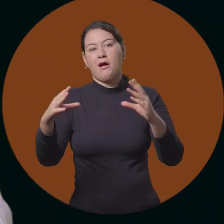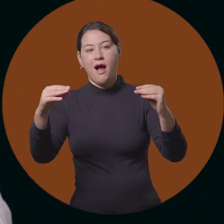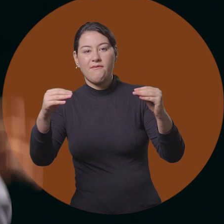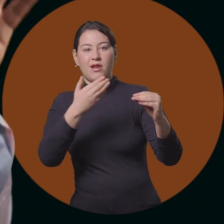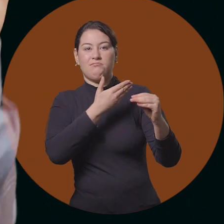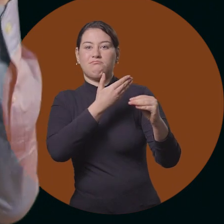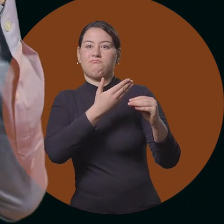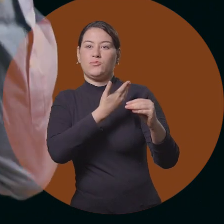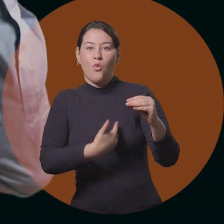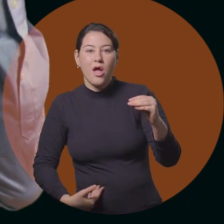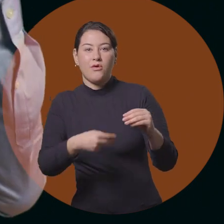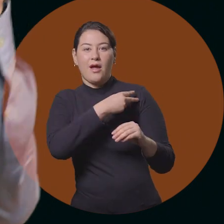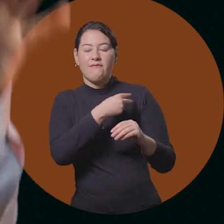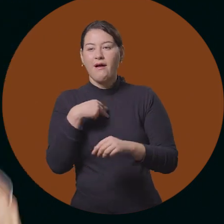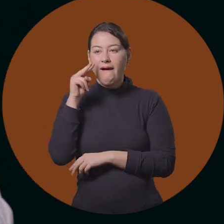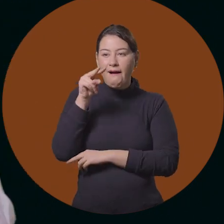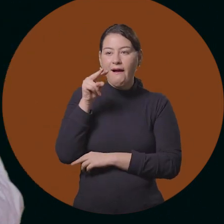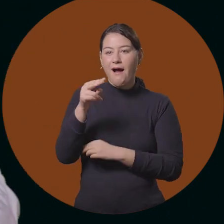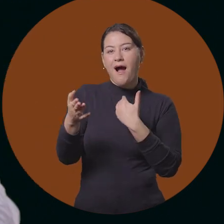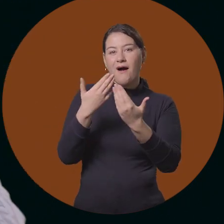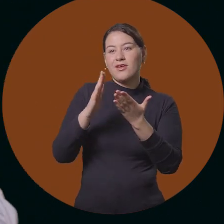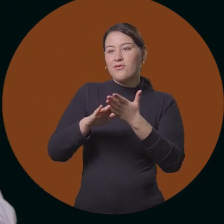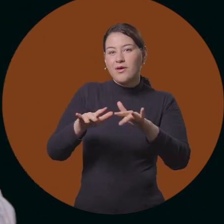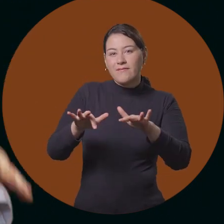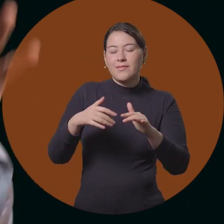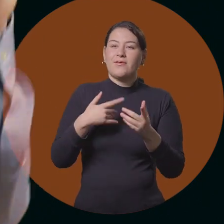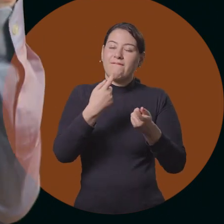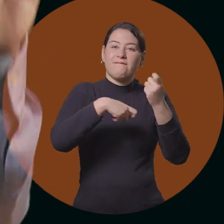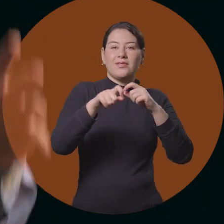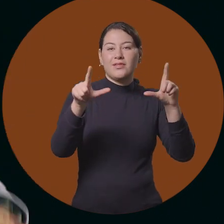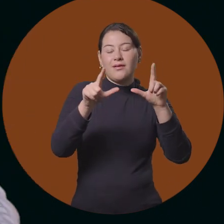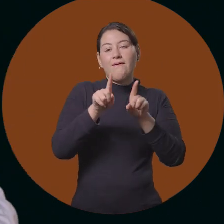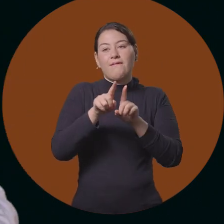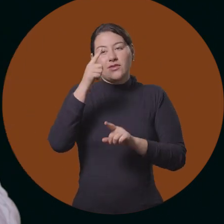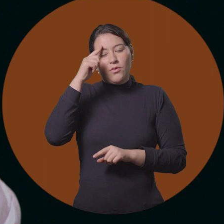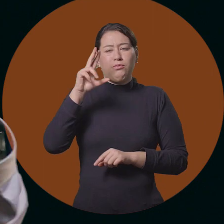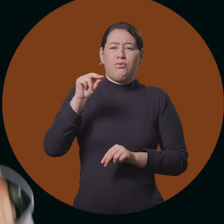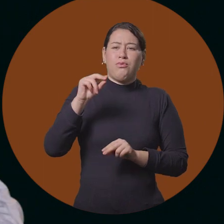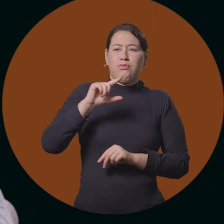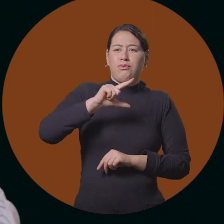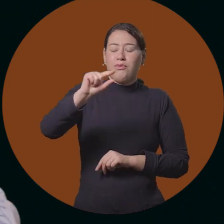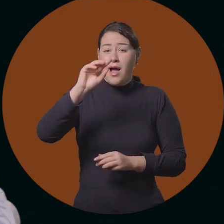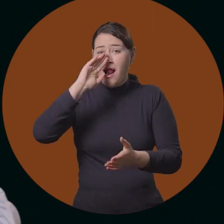y yo miraba que hablaba de las computadoras y yo vendía televisores color y lo miraba como una cosa lejana… Después terminé siendo muy amigo de él.